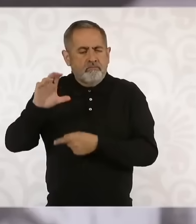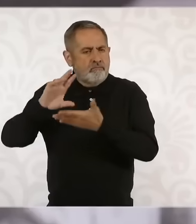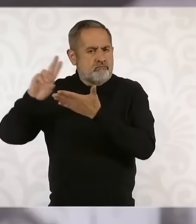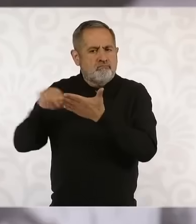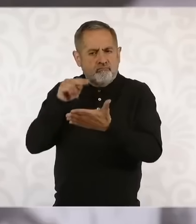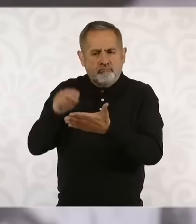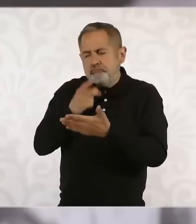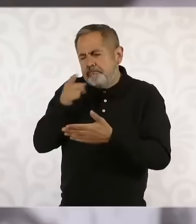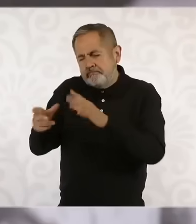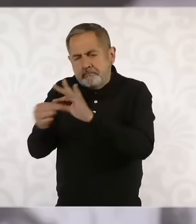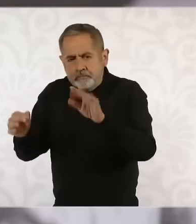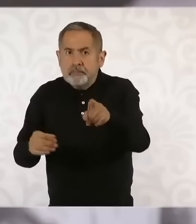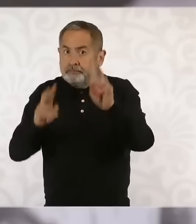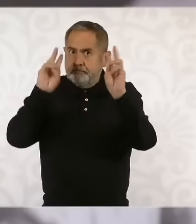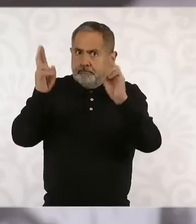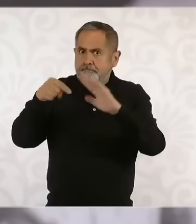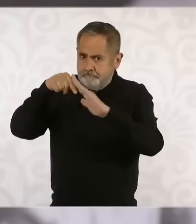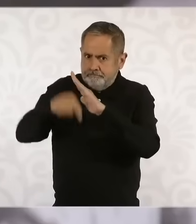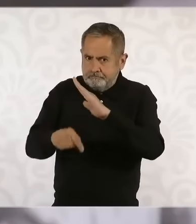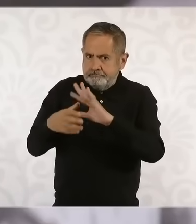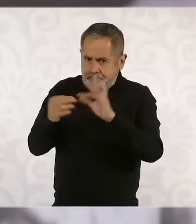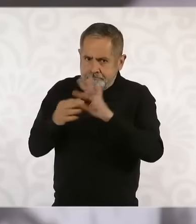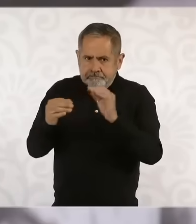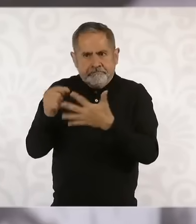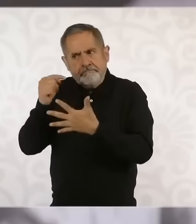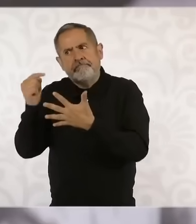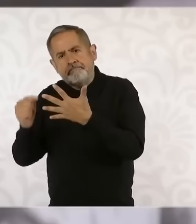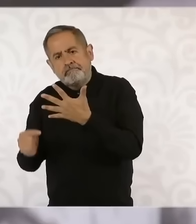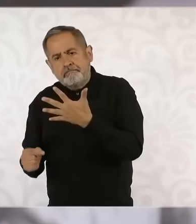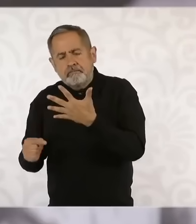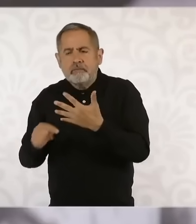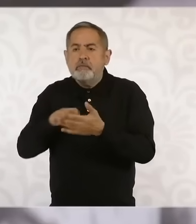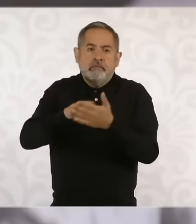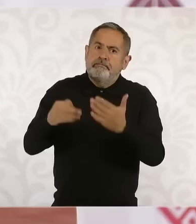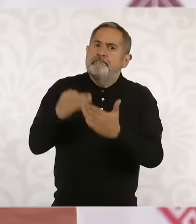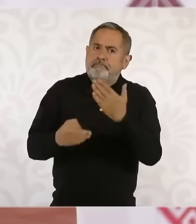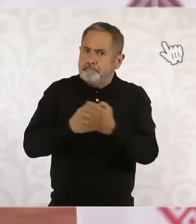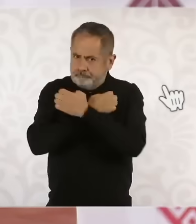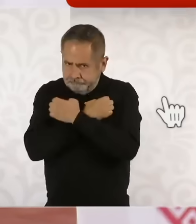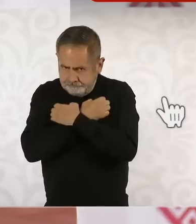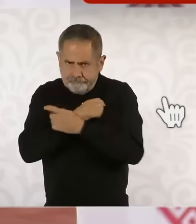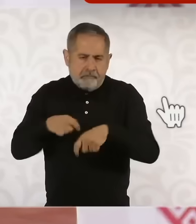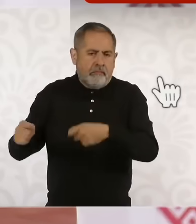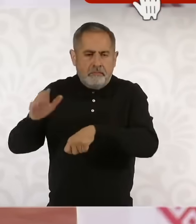Eh, es un tema en el que hay que abordar muchas cosas como la educación, pero lo primero es que